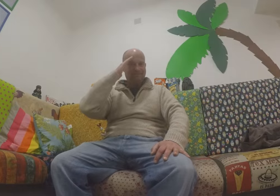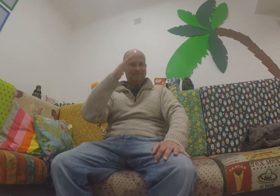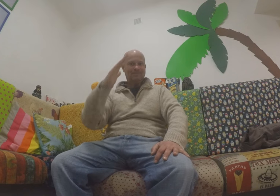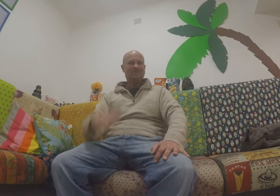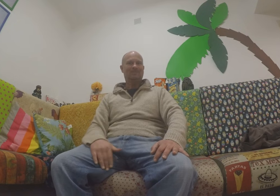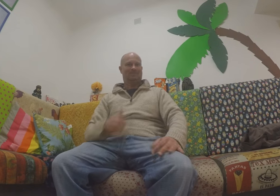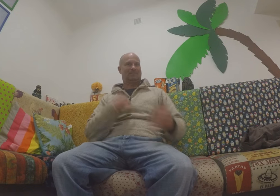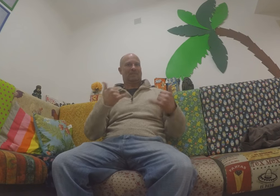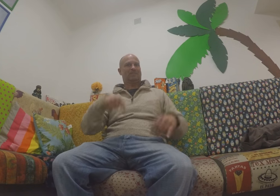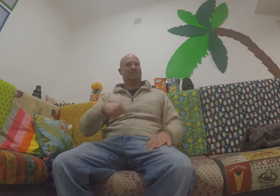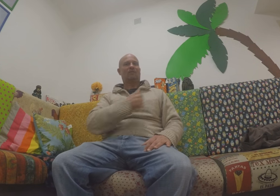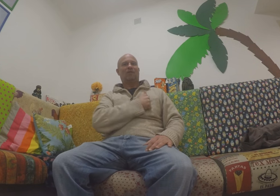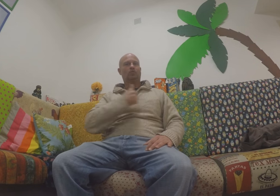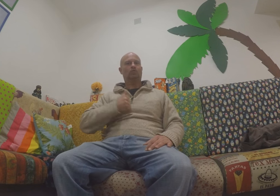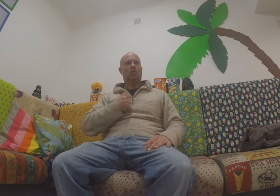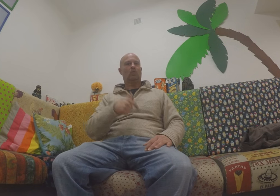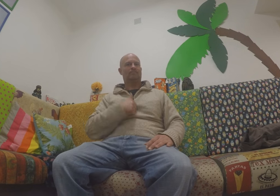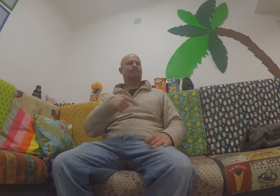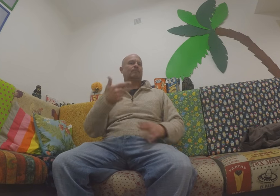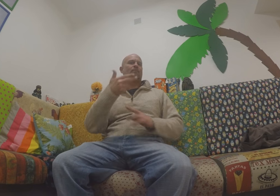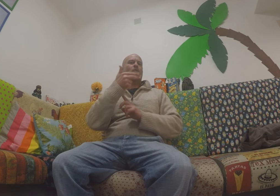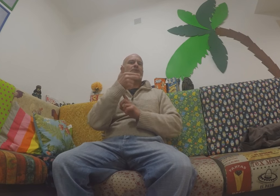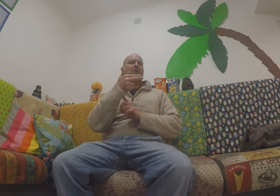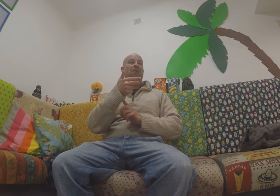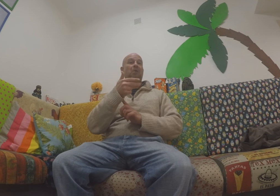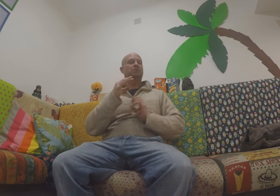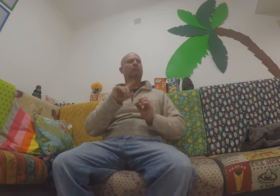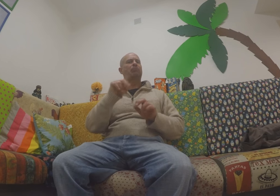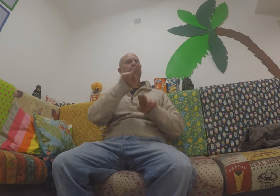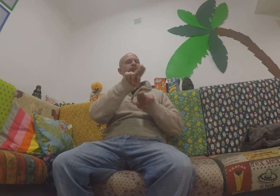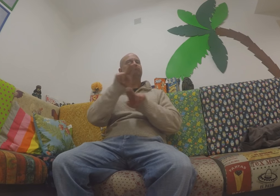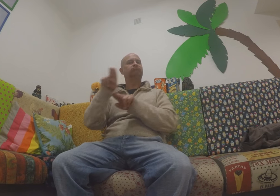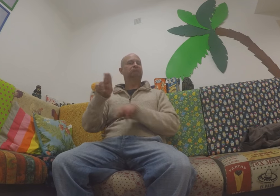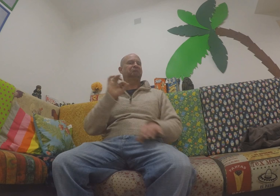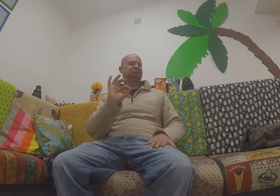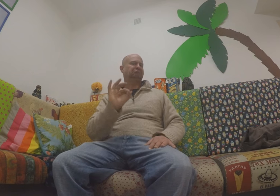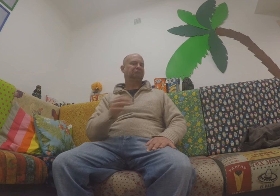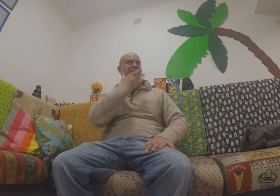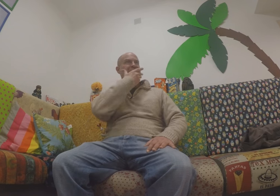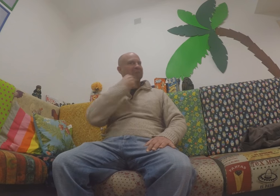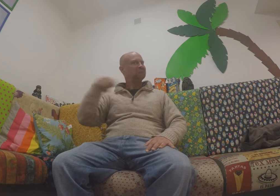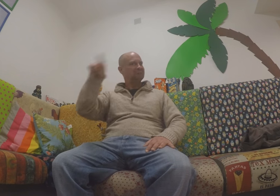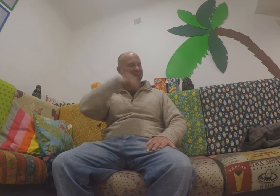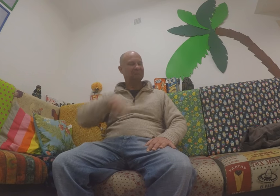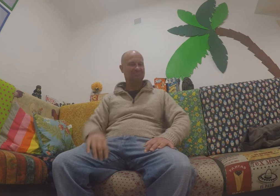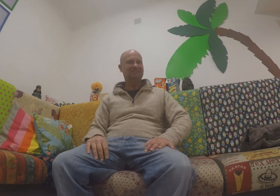So, nun bin ich hier im Warschauer Hotel. Nee, kein Hotel sondern ein Hostel. Hier ist es wirklich sehr schön!